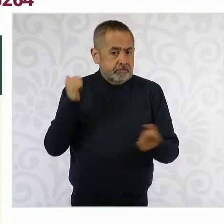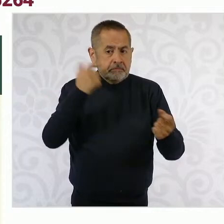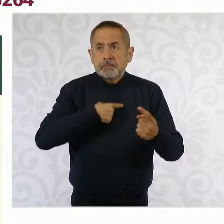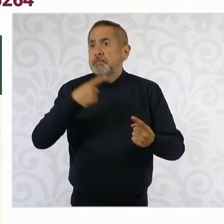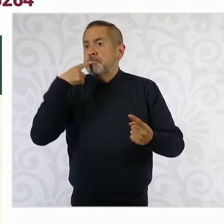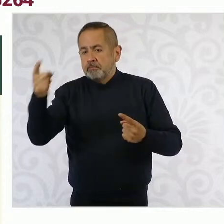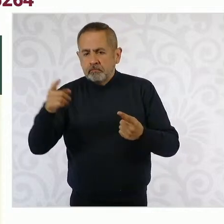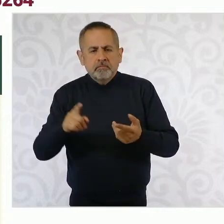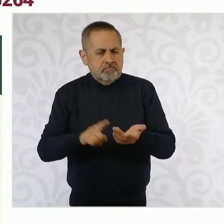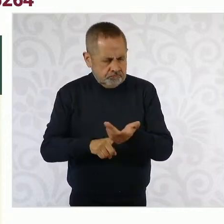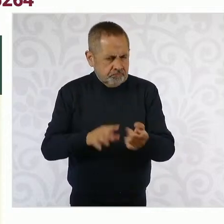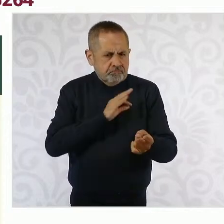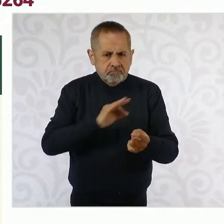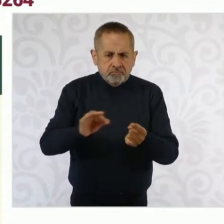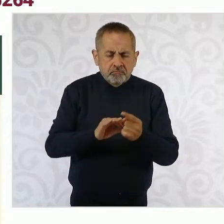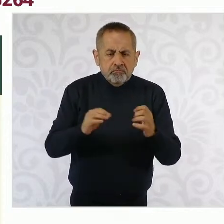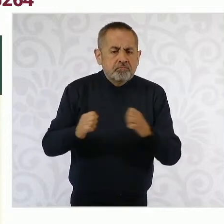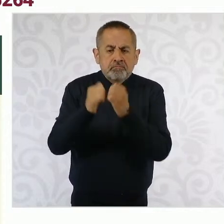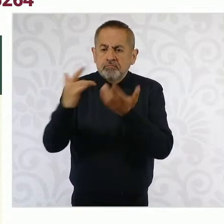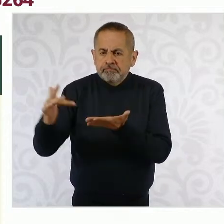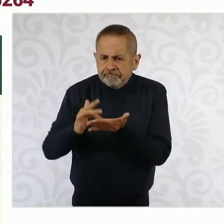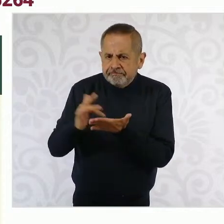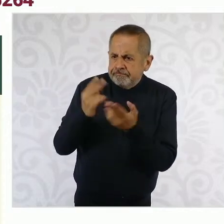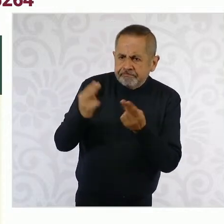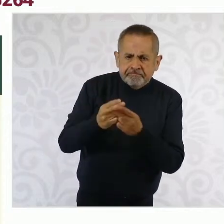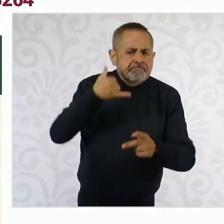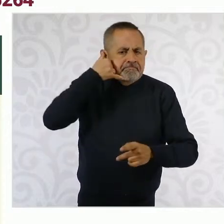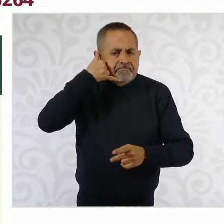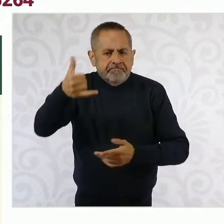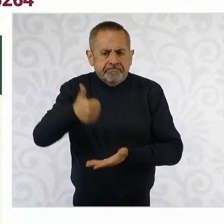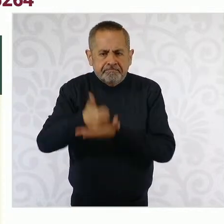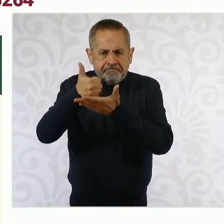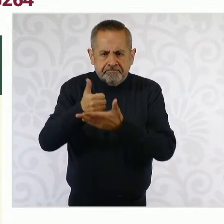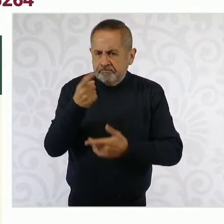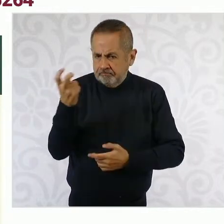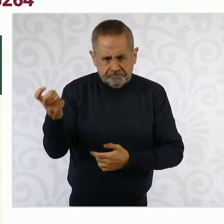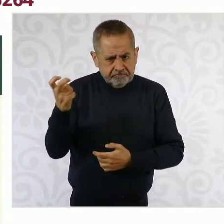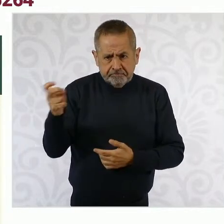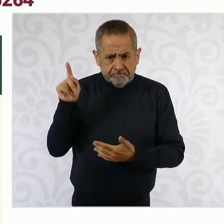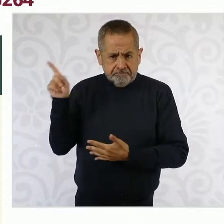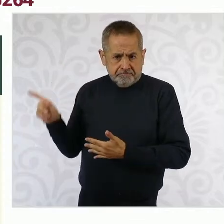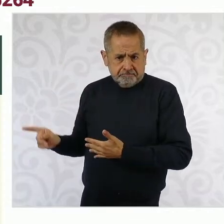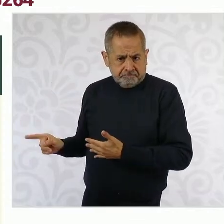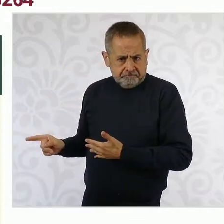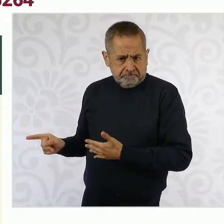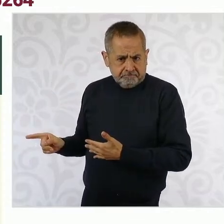para denuncia O también para apoyo para lo que se requiera y por otro lado también en caso de